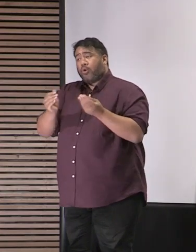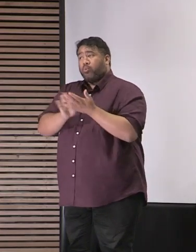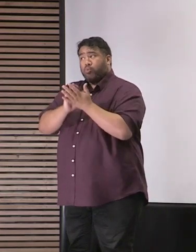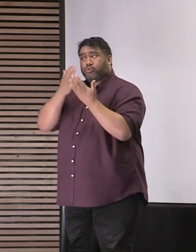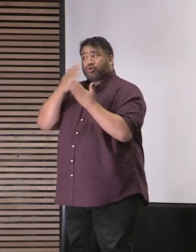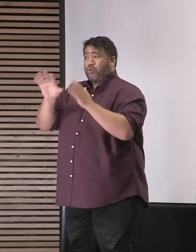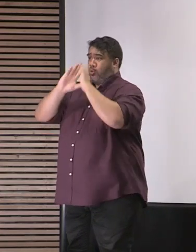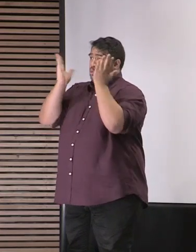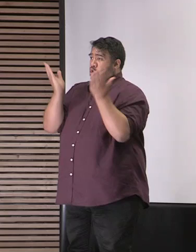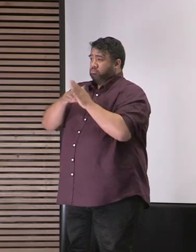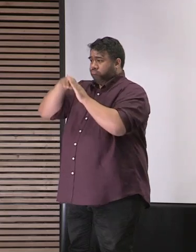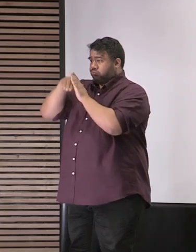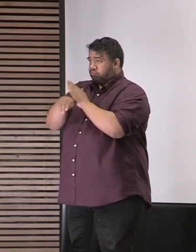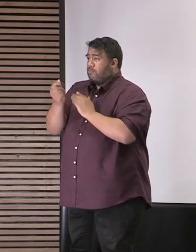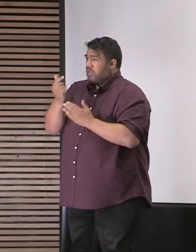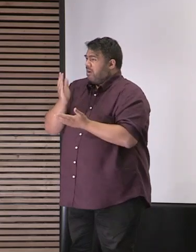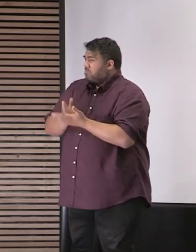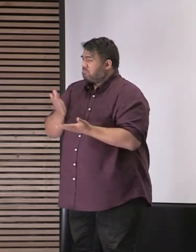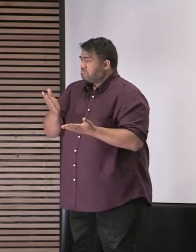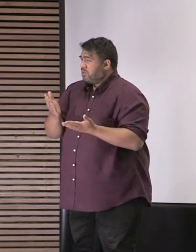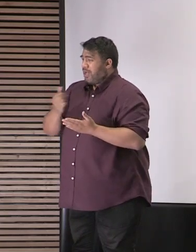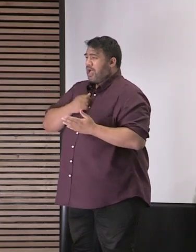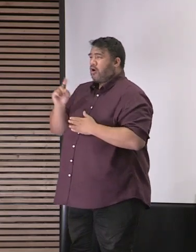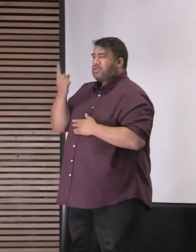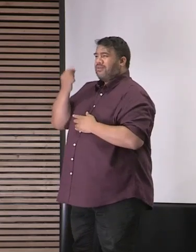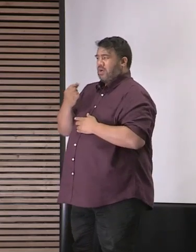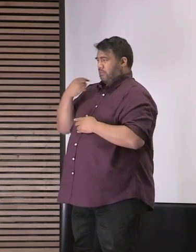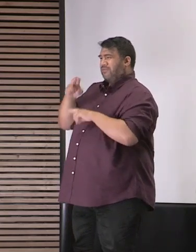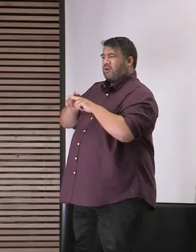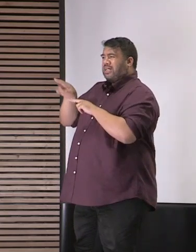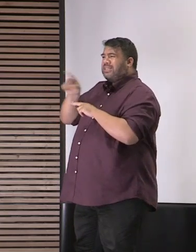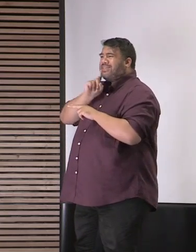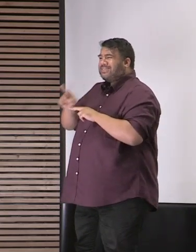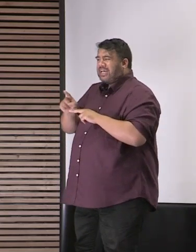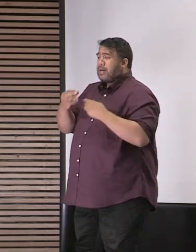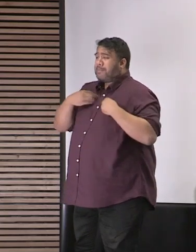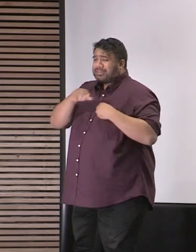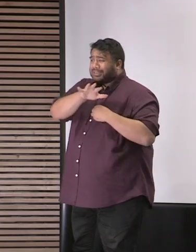5 mil millones pagados por subsidios salariales en un par de semanas han sido tan importantes para amortiguar el golpe de ir duro e ir temprano como lo hemos hecho en Nueva Zelanda. Pero, sin embargo, es